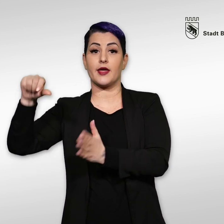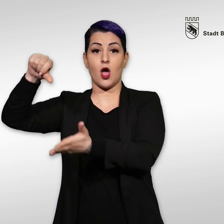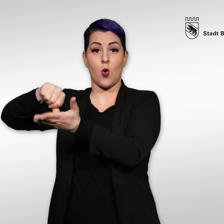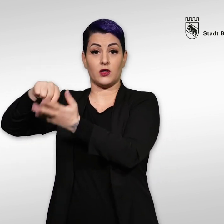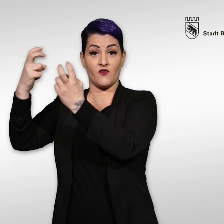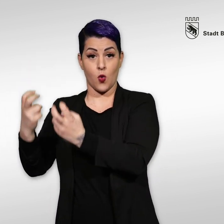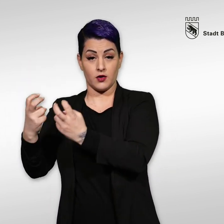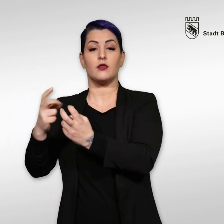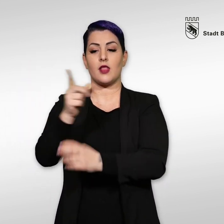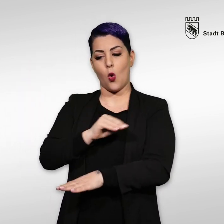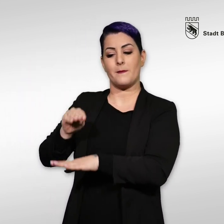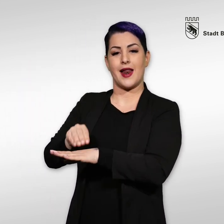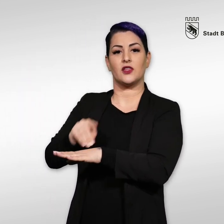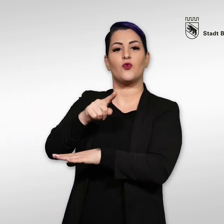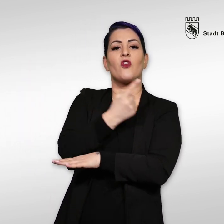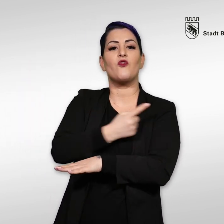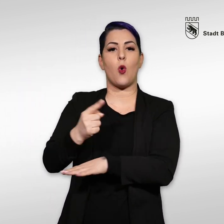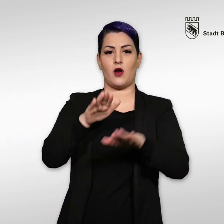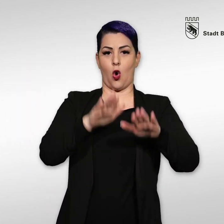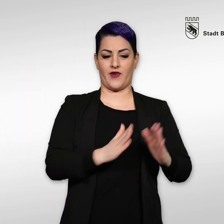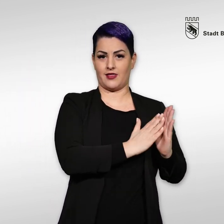Dann können Sie sich für den Wochenaufenthalt anmelden.